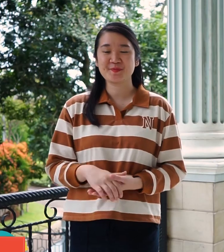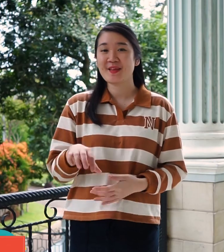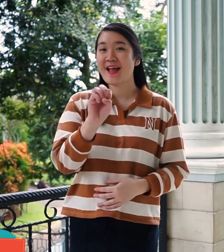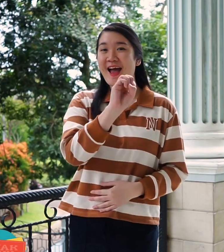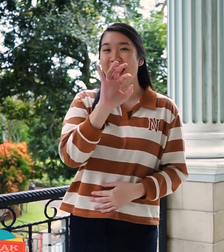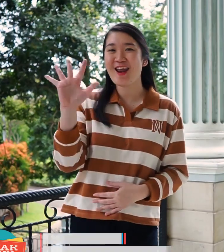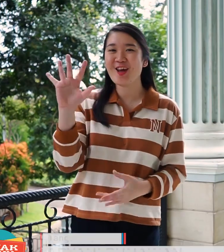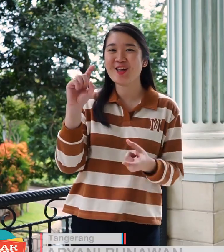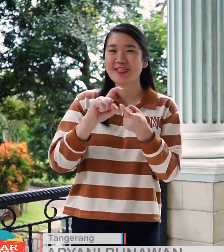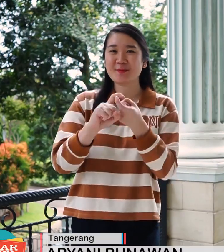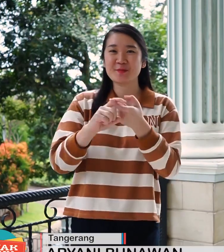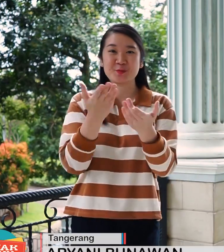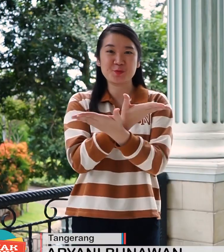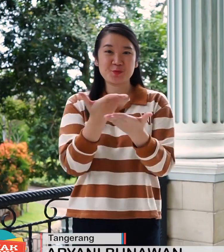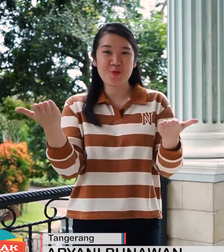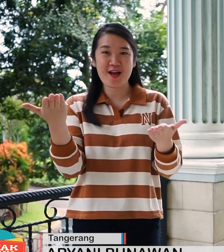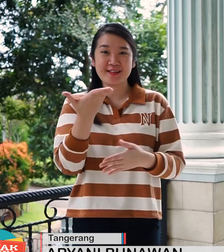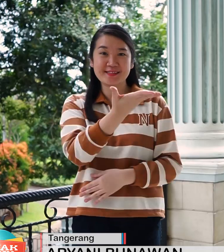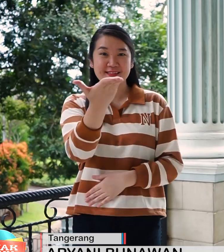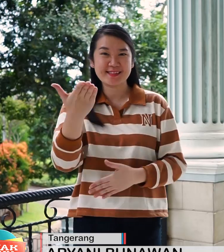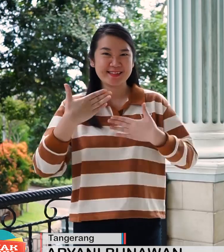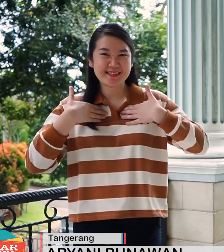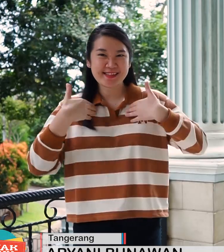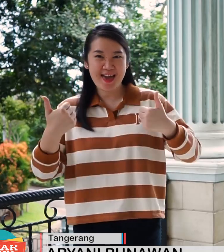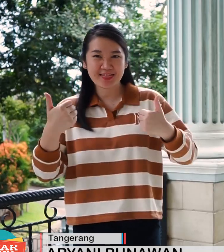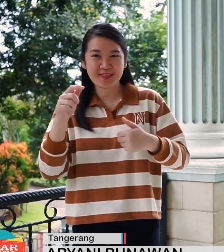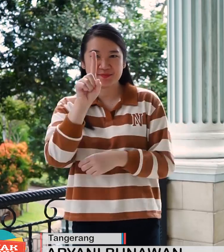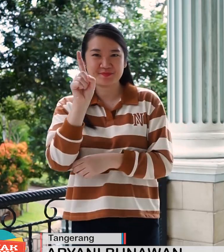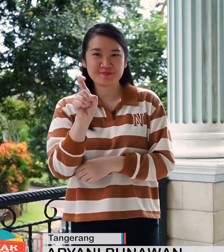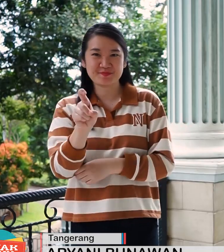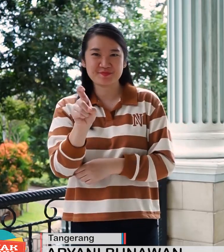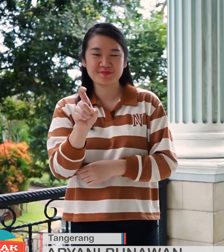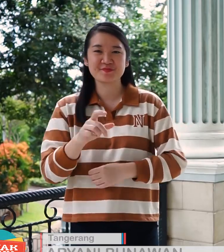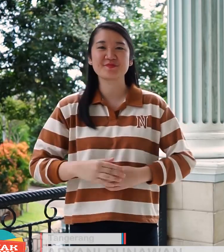Halo teman-teman semua, kalian sehat?